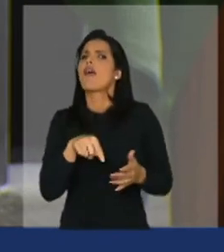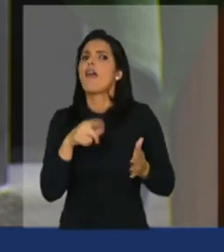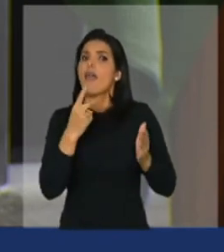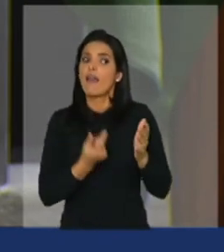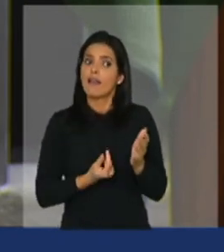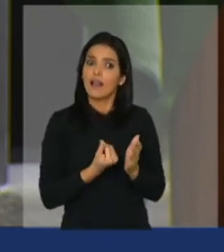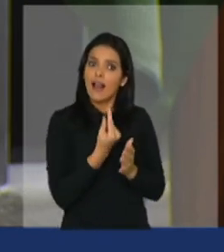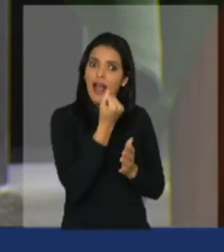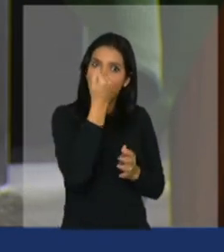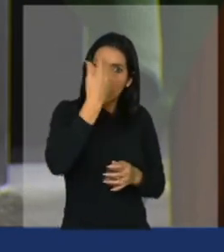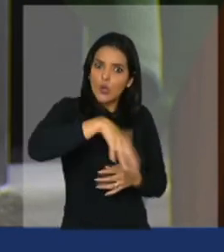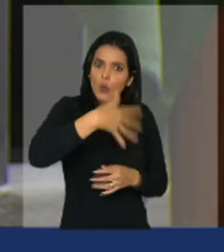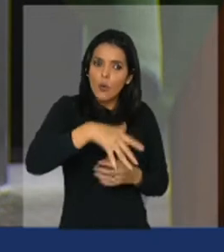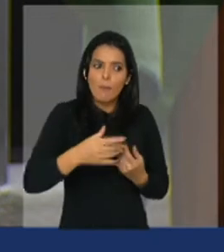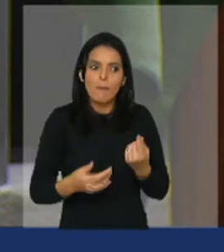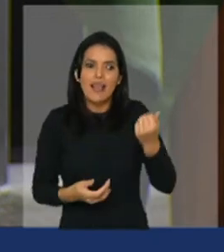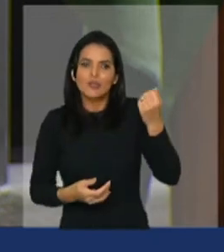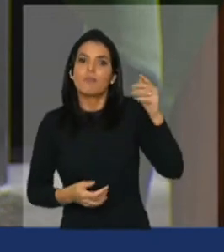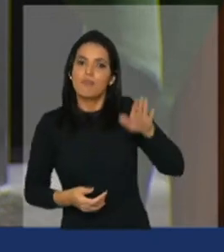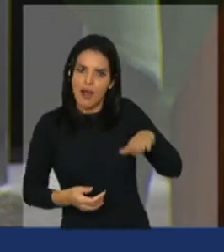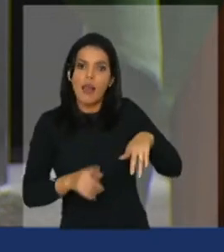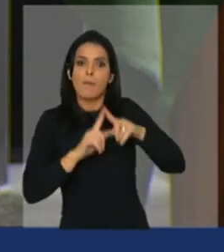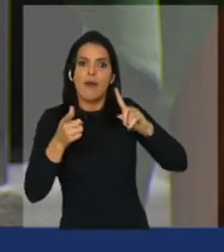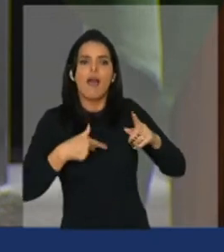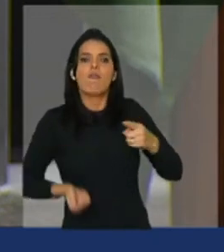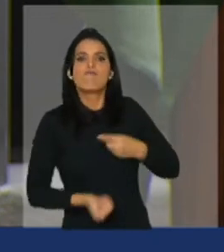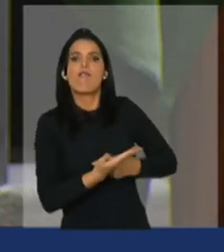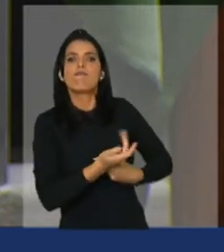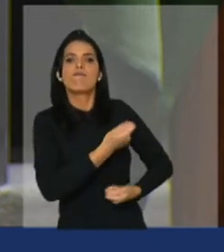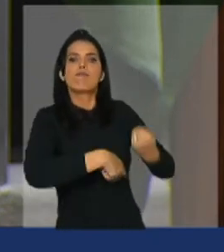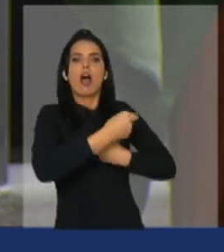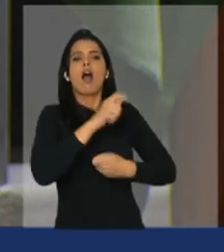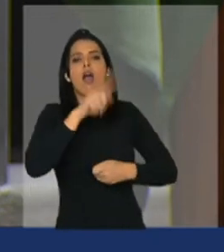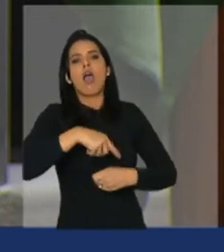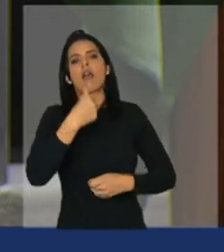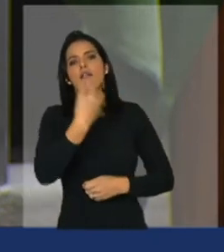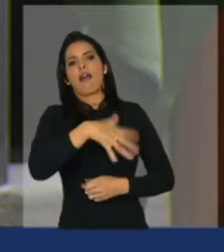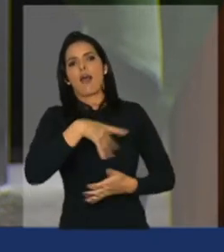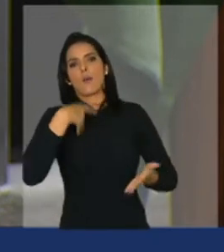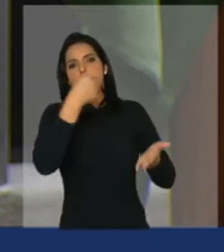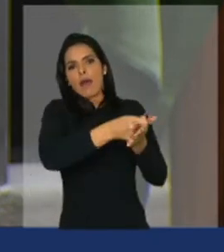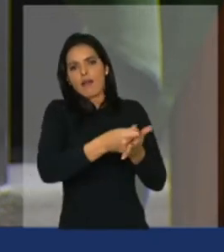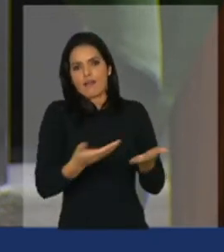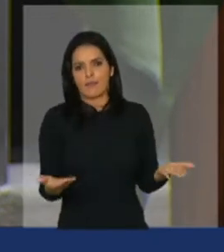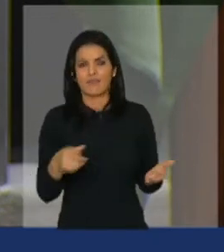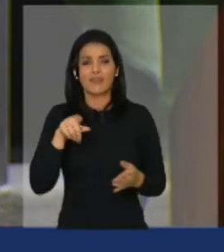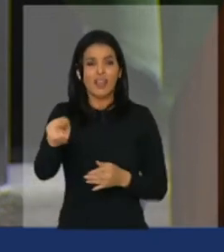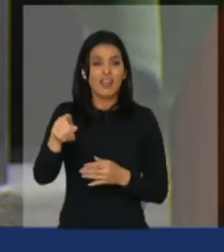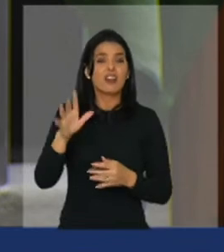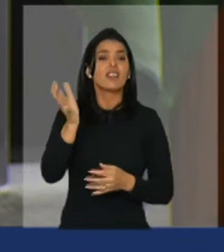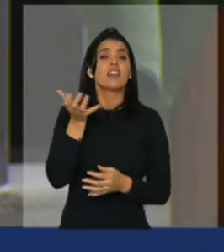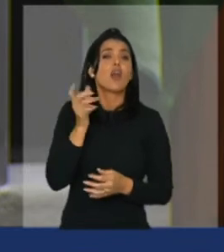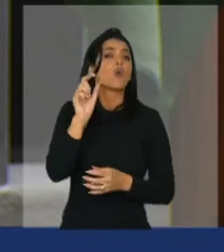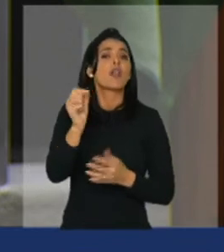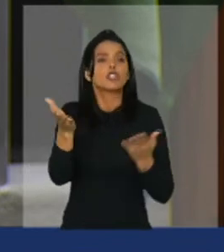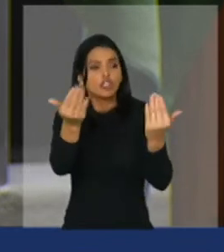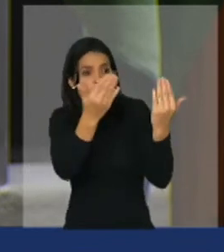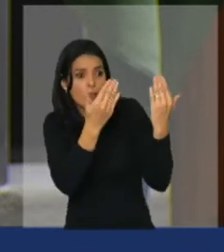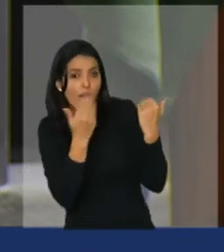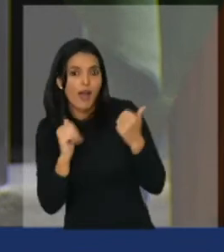PASSEAR DE MOTOCICLETA NOS FINS DE SEMANA, E TRANSFORMAR, INCLUSIVE AGORA OS APOIADORES DO PRESIDENTE LIGAM PARA NOSSOS CELULARES, PARA EXIGIR